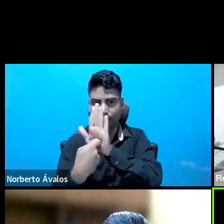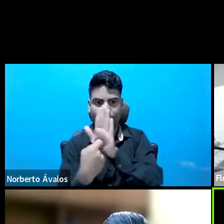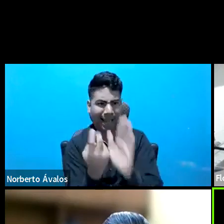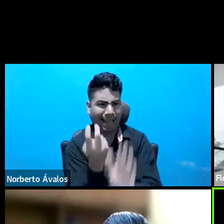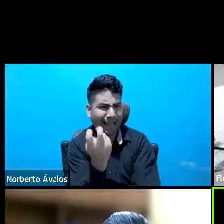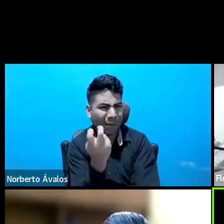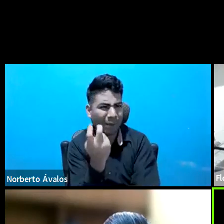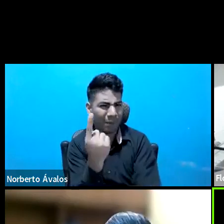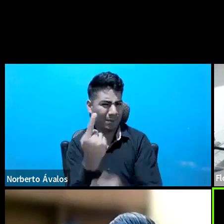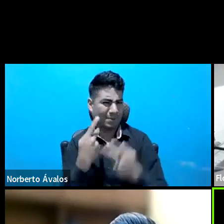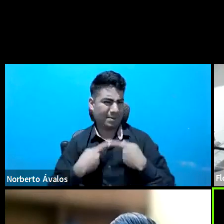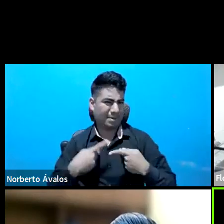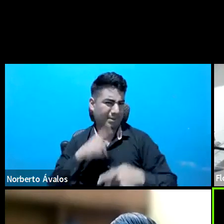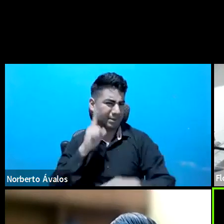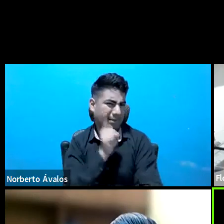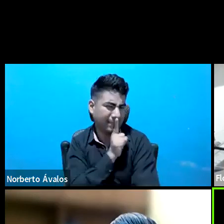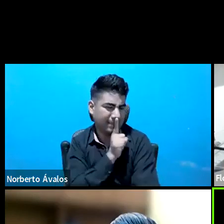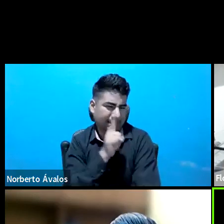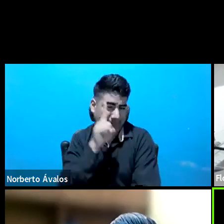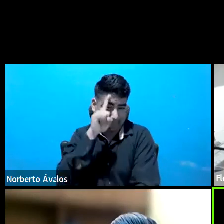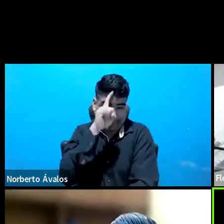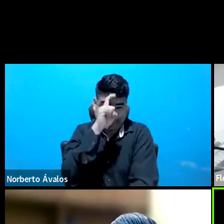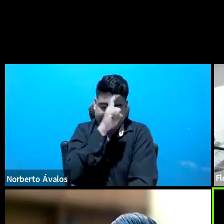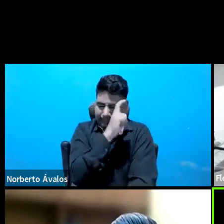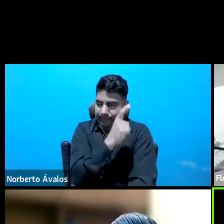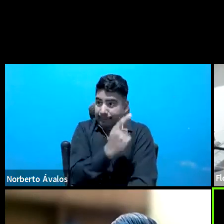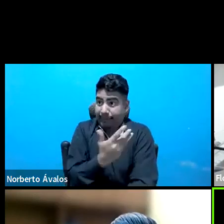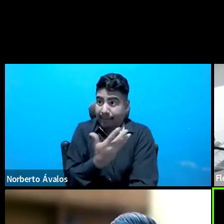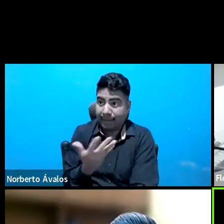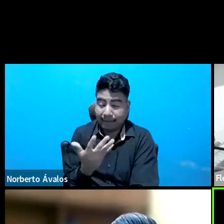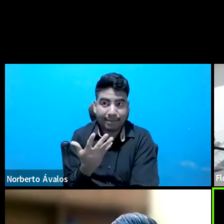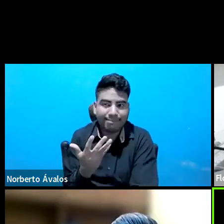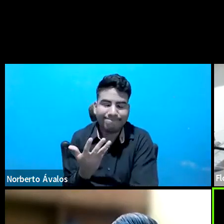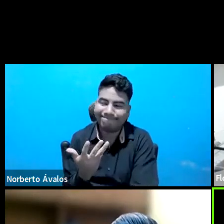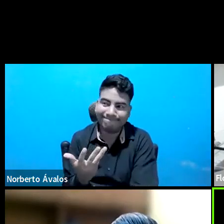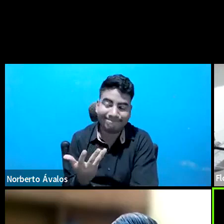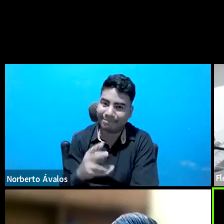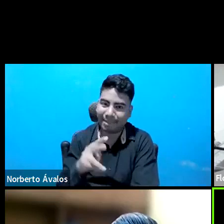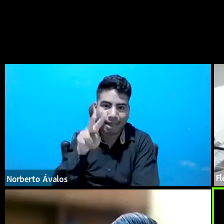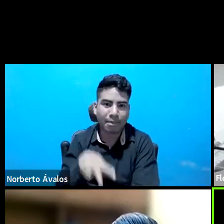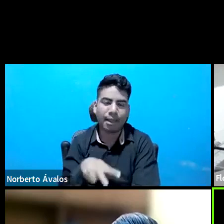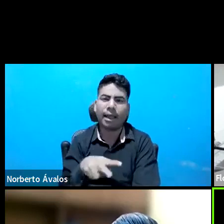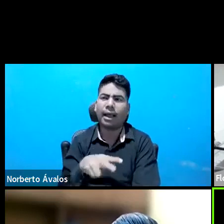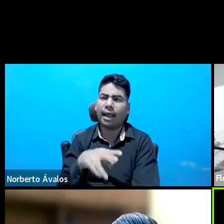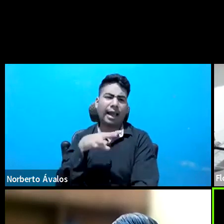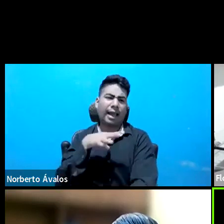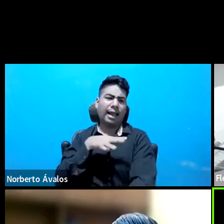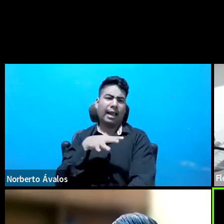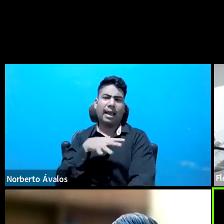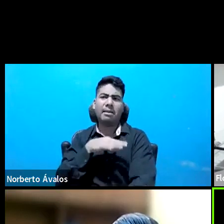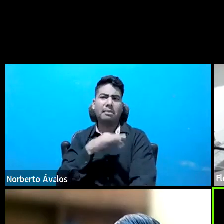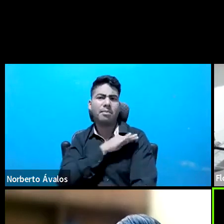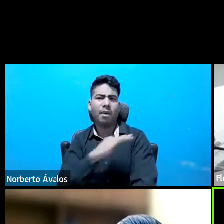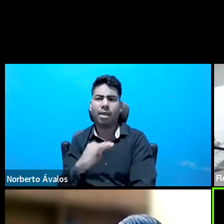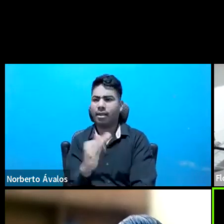mizuma, eso una persona sorda Difícilmente lo entiende. Sí, hay forma de hacerlo, pero es como es con mucho trabajo